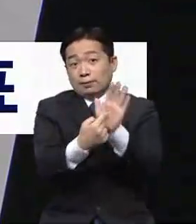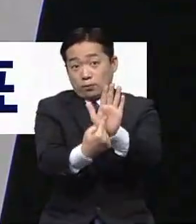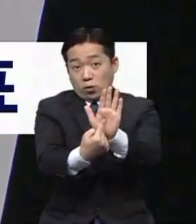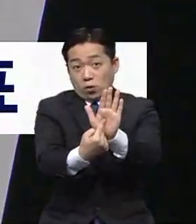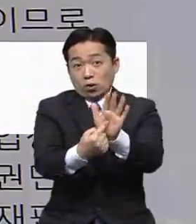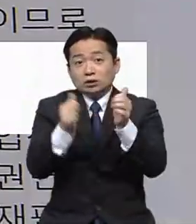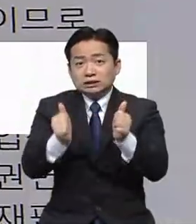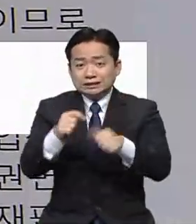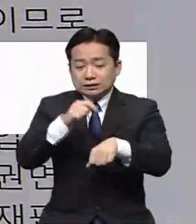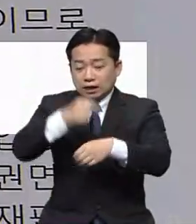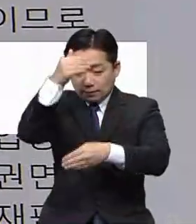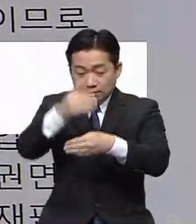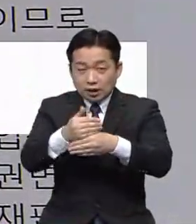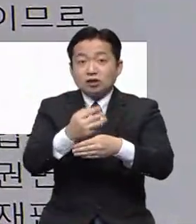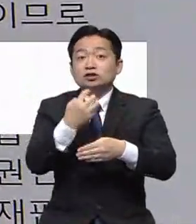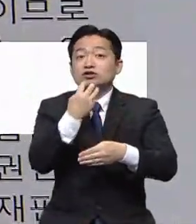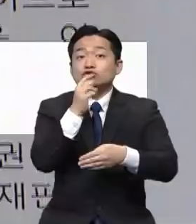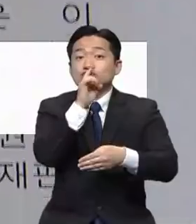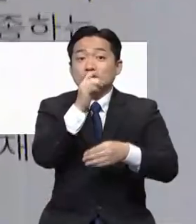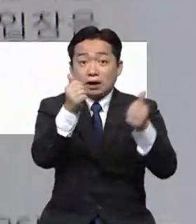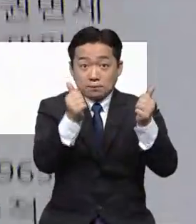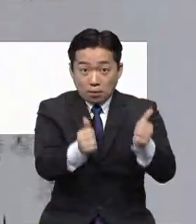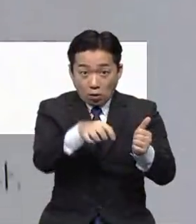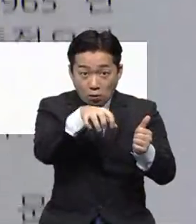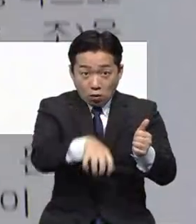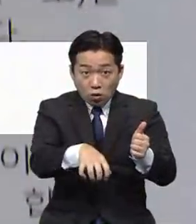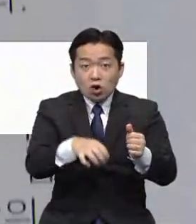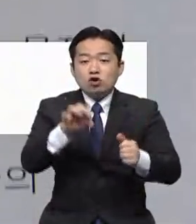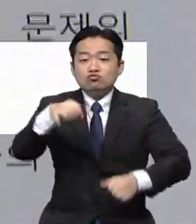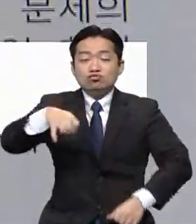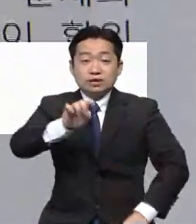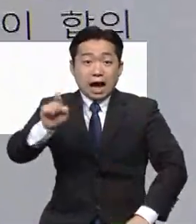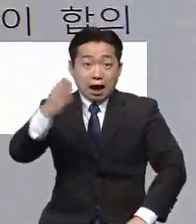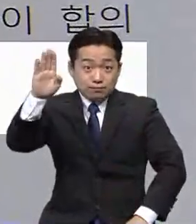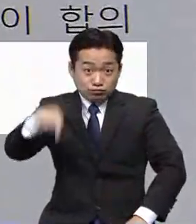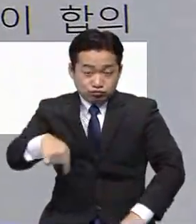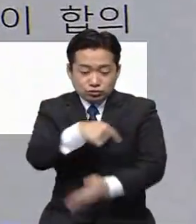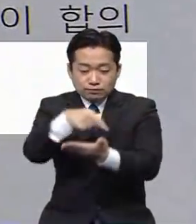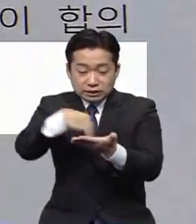항소 시한 종료로 서울중앙지법의 위안부 1심 배상 판결이 확정된 시점을 맞춘